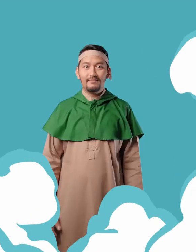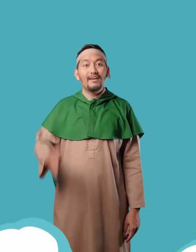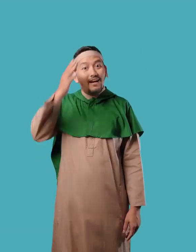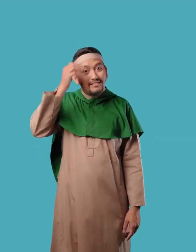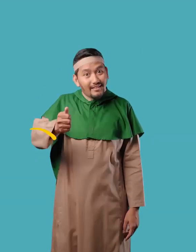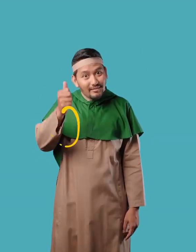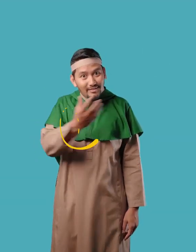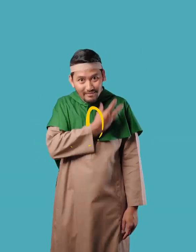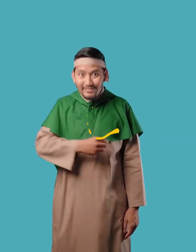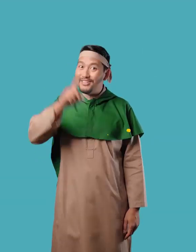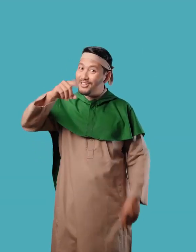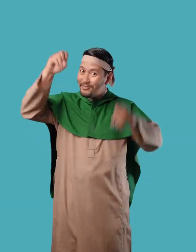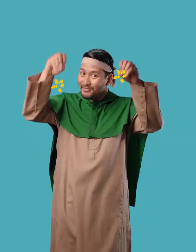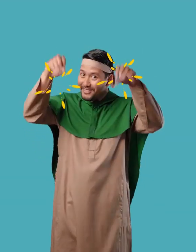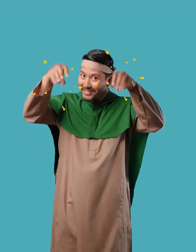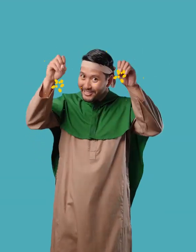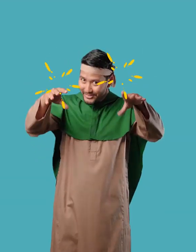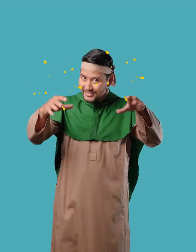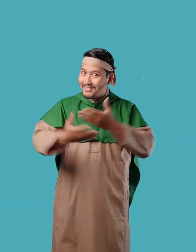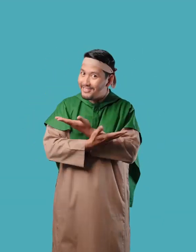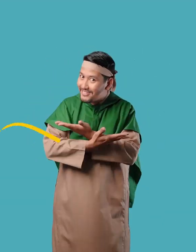Assalamualaikum warahmatullahi wabarakatuh.